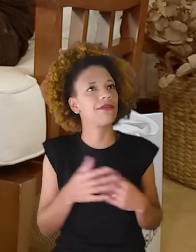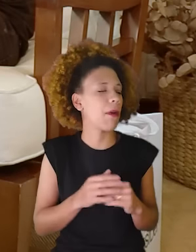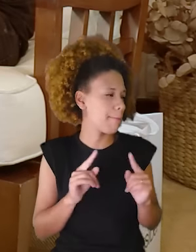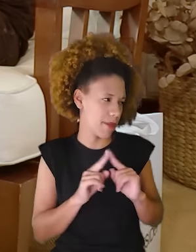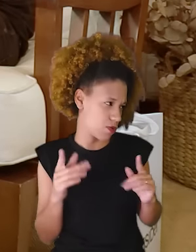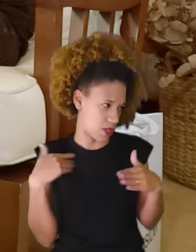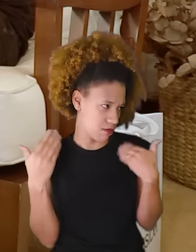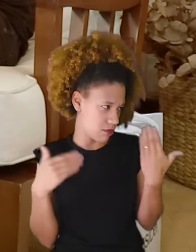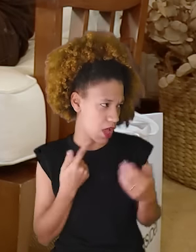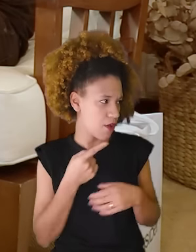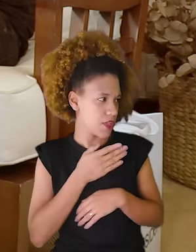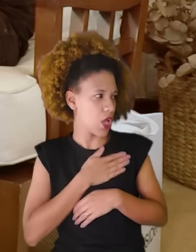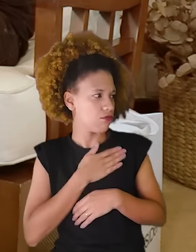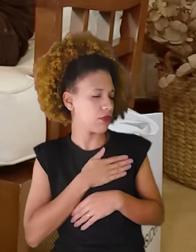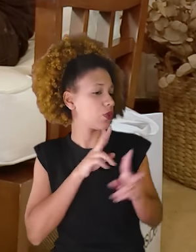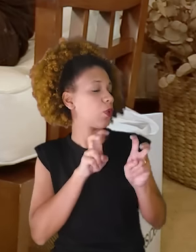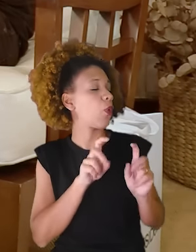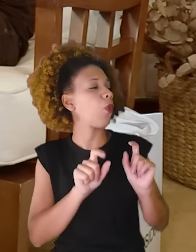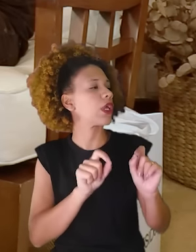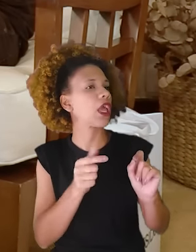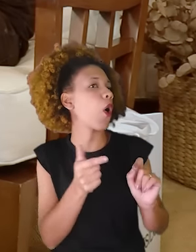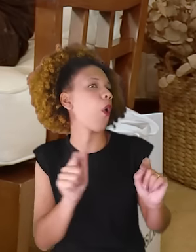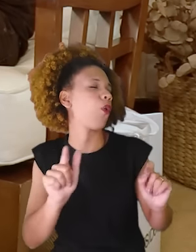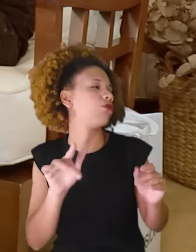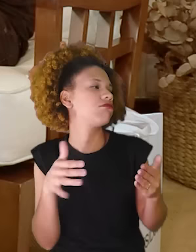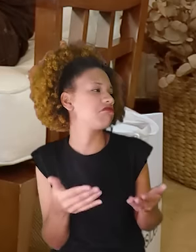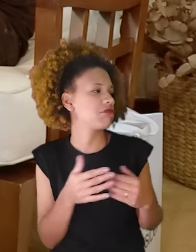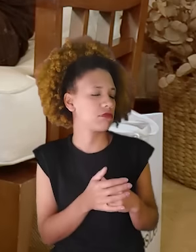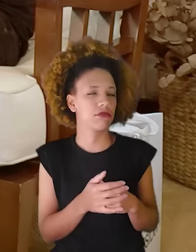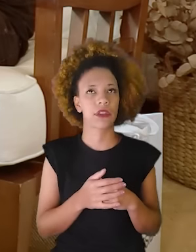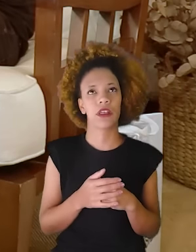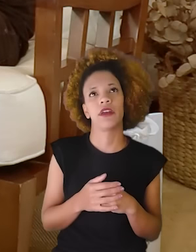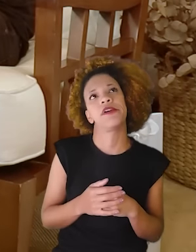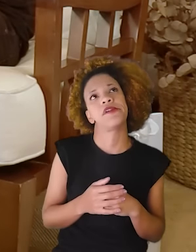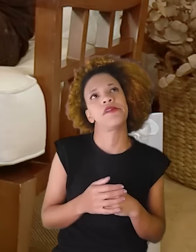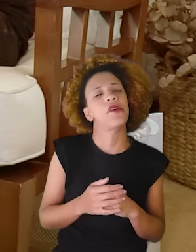nunca Mas você gosta você gostaria de falar sobre o qu fora isso o que que você curte falar o que